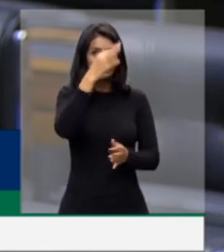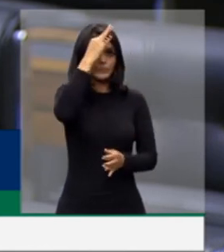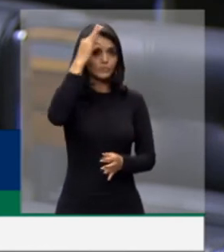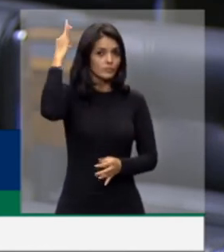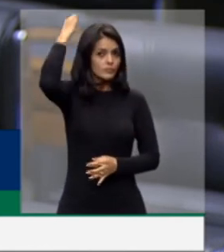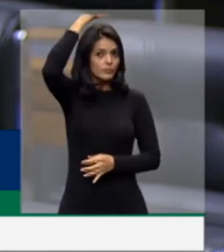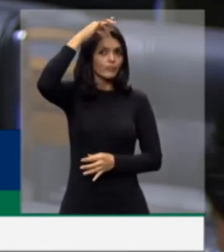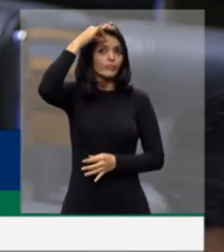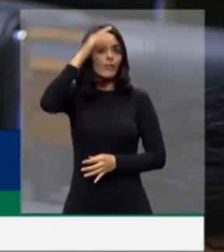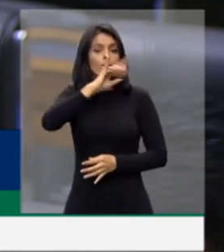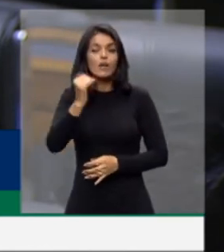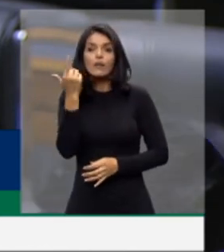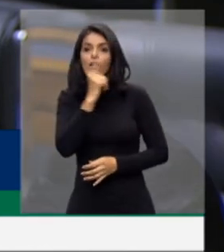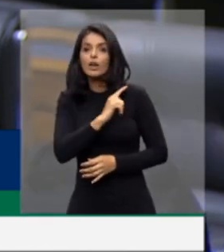BAHIA, QUE VAI SAIR LÁ DA